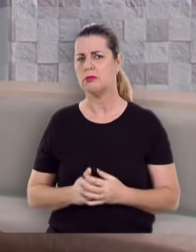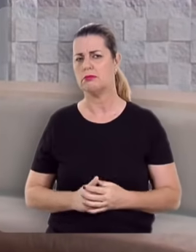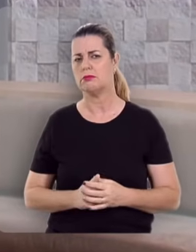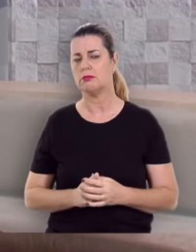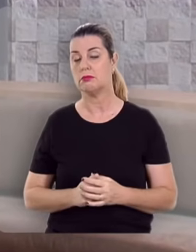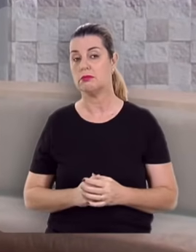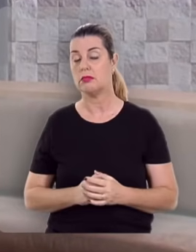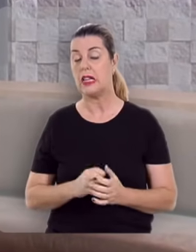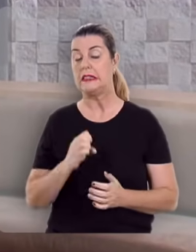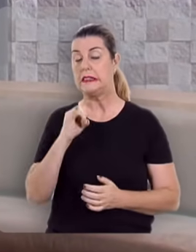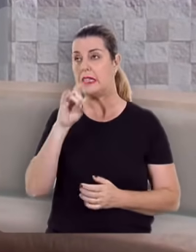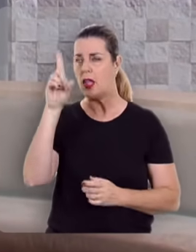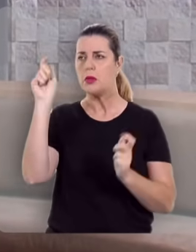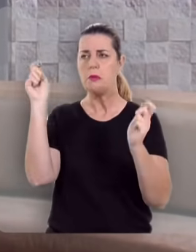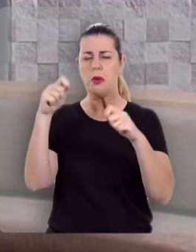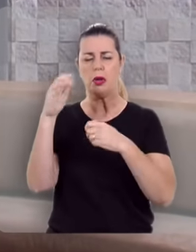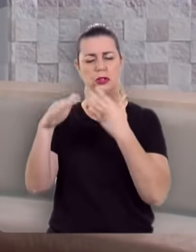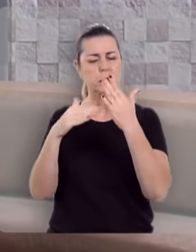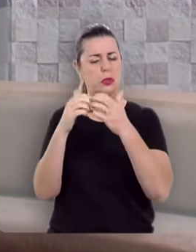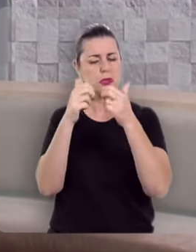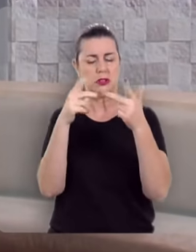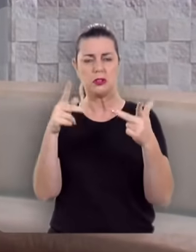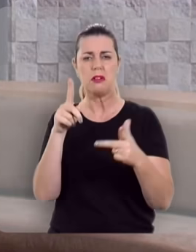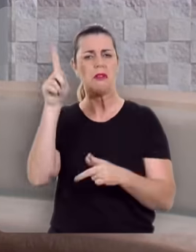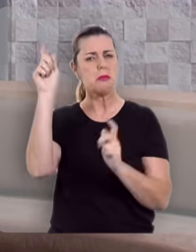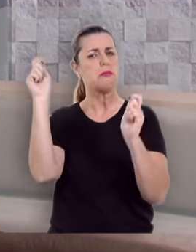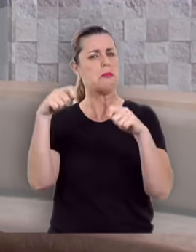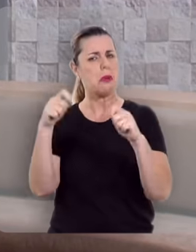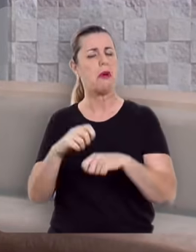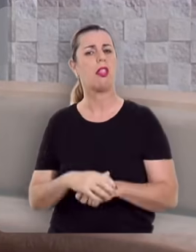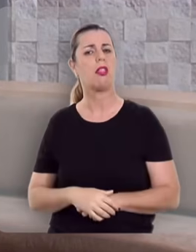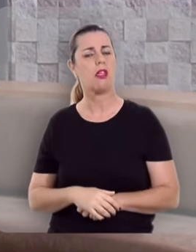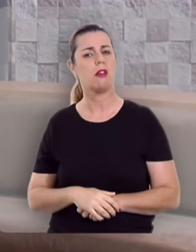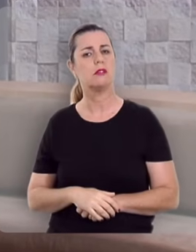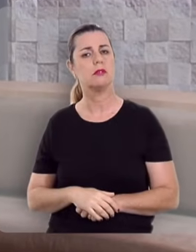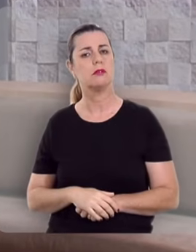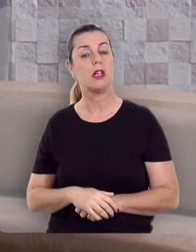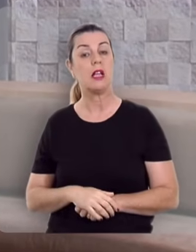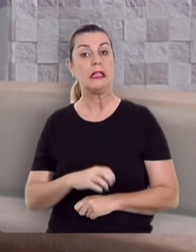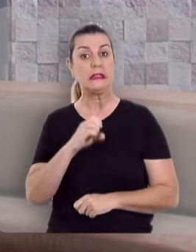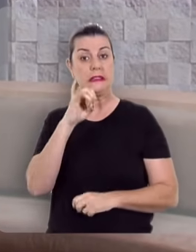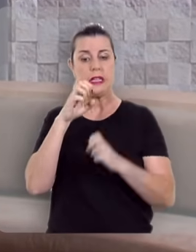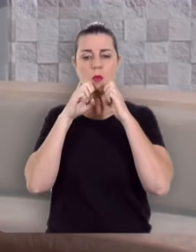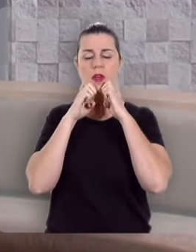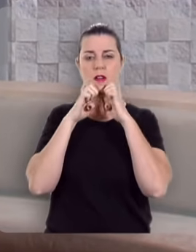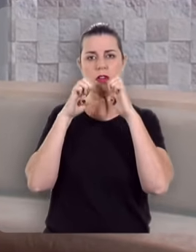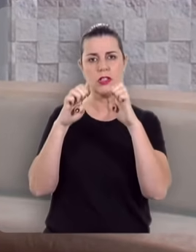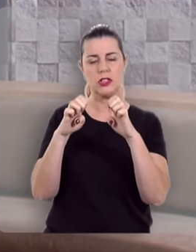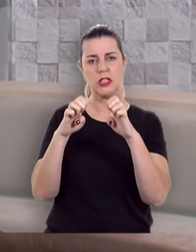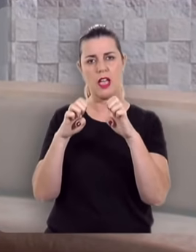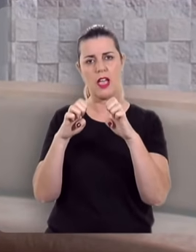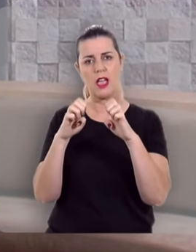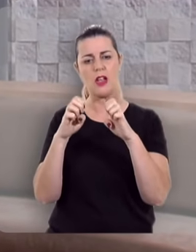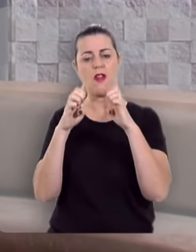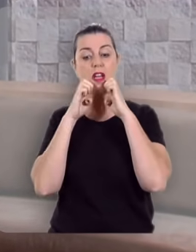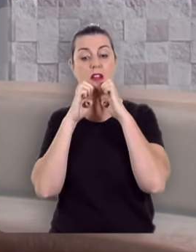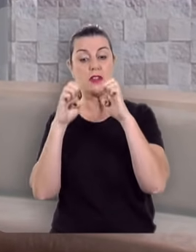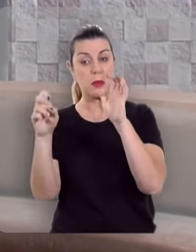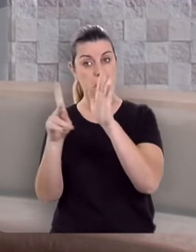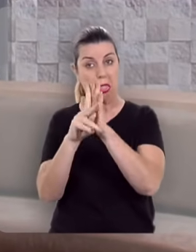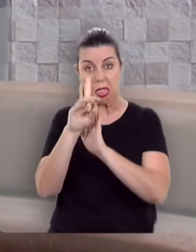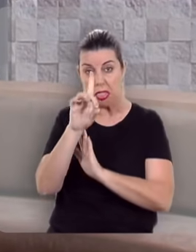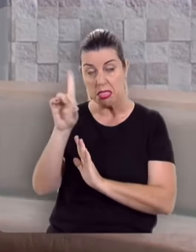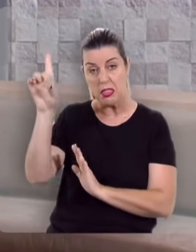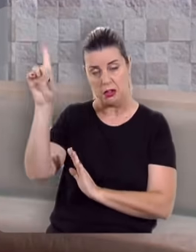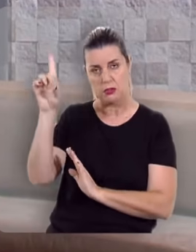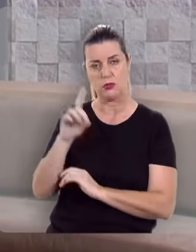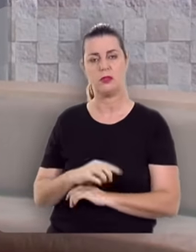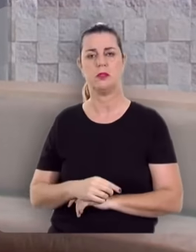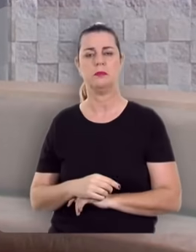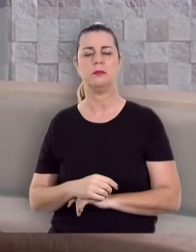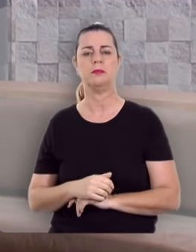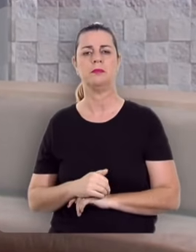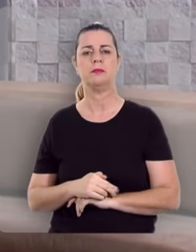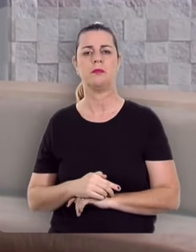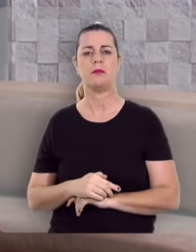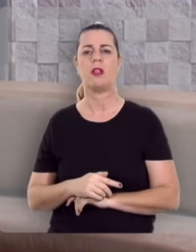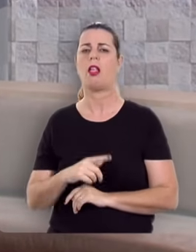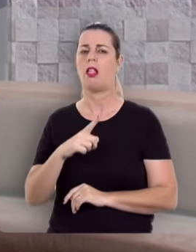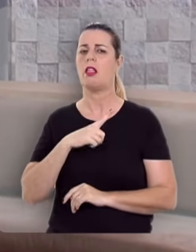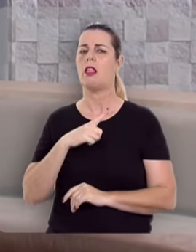e se Deus Pode Tudo quanto ele quer e Deus pode se o Evangelho é o evangelho de Deus e tem sua